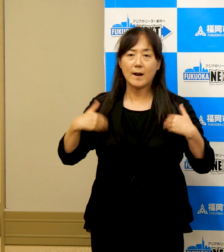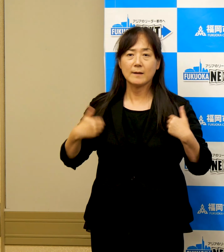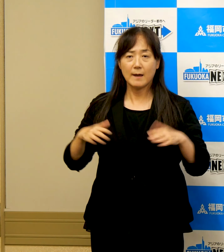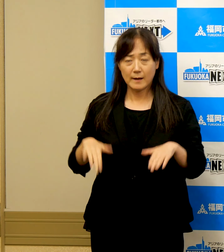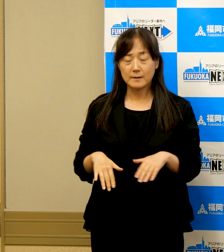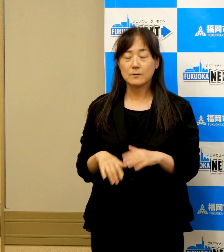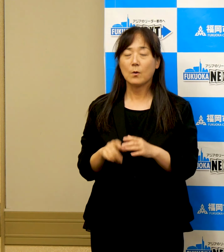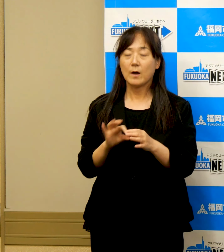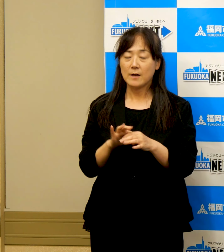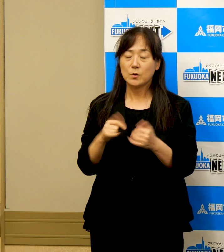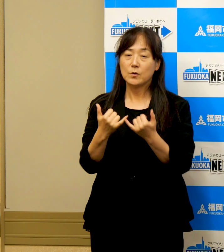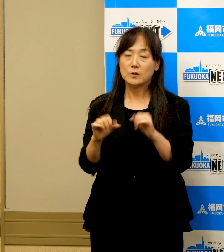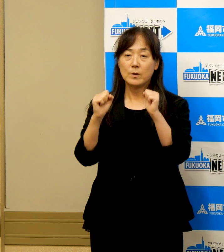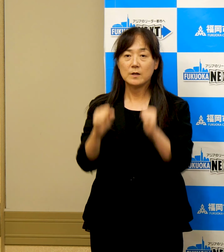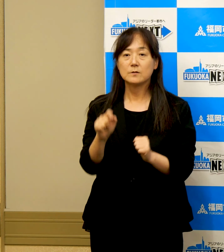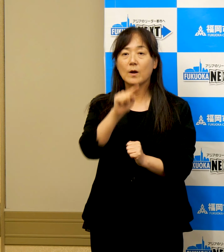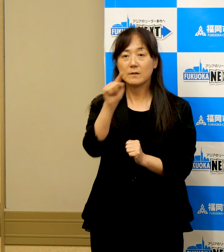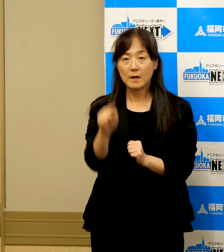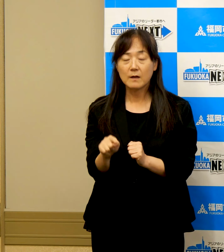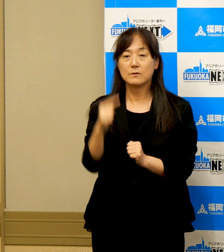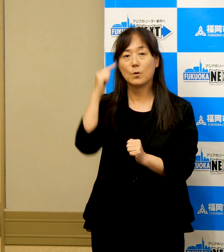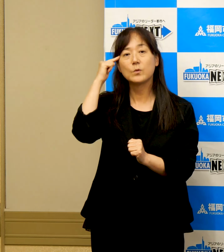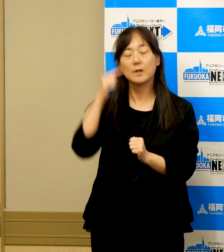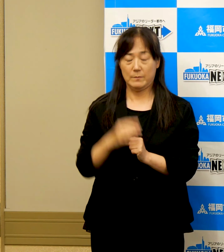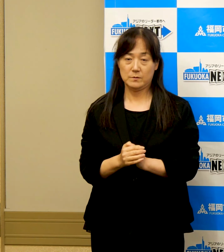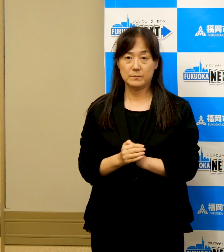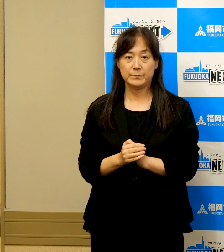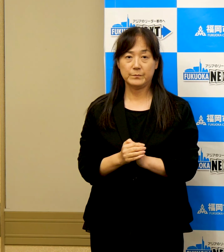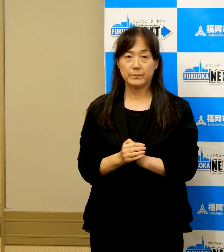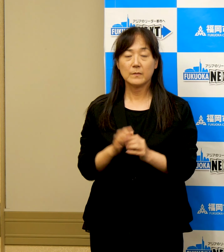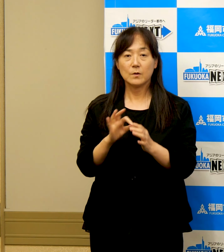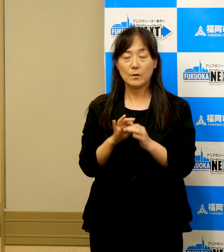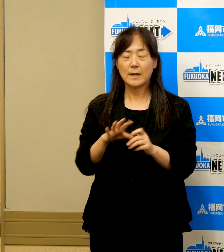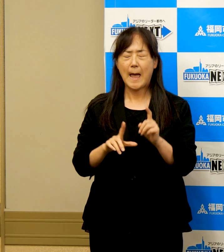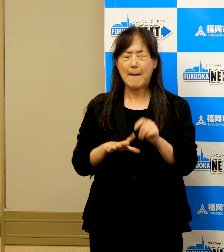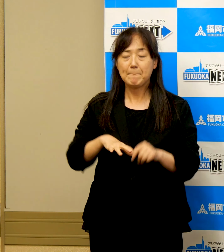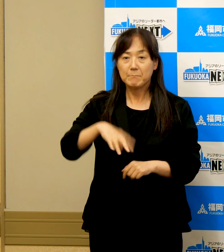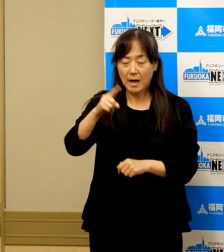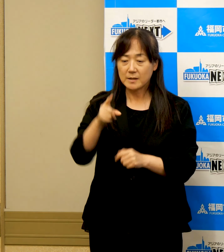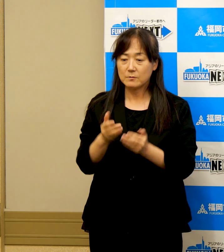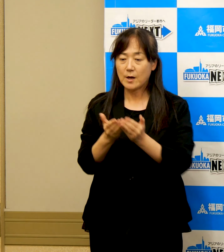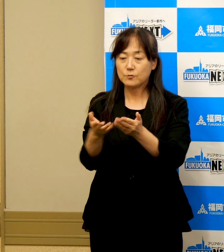そういう方もいらっしゃるのかなと思っています そこでまずはクルーズセンターについては